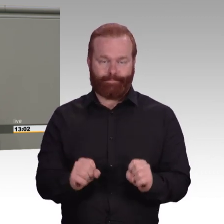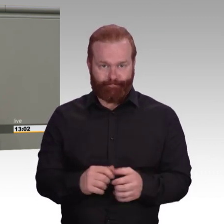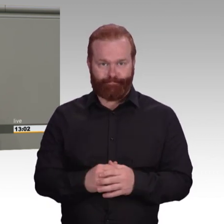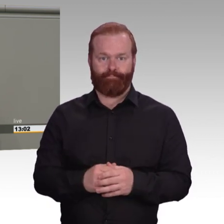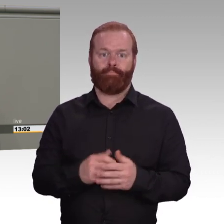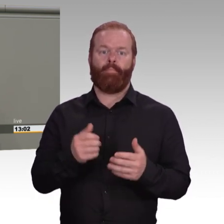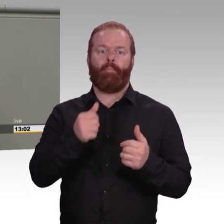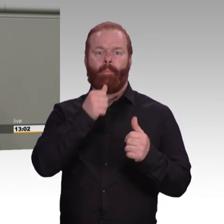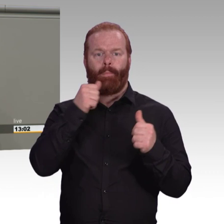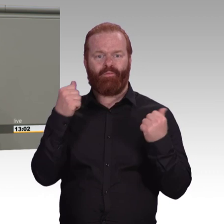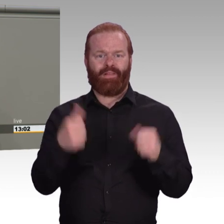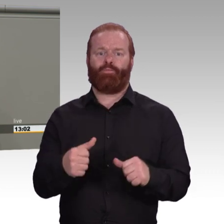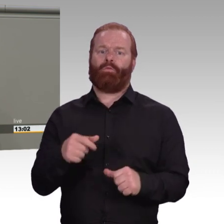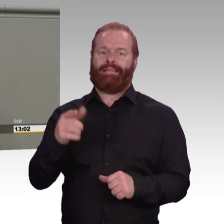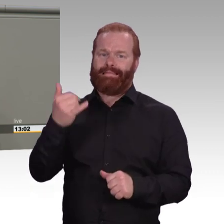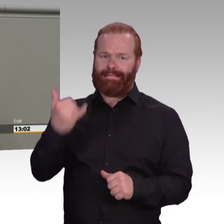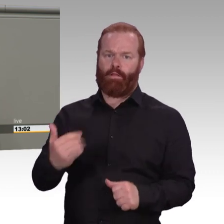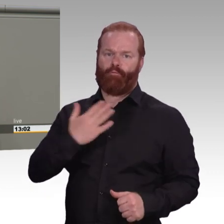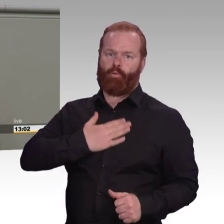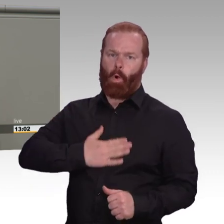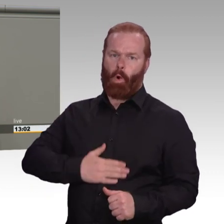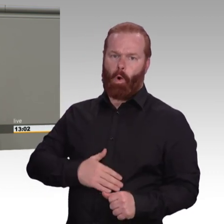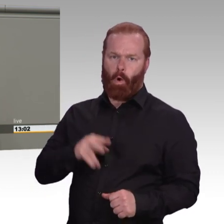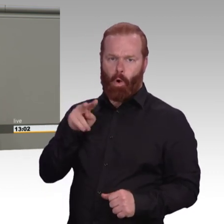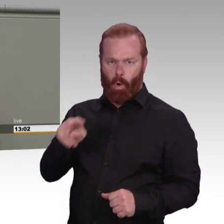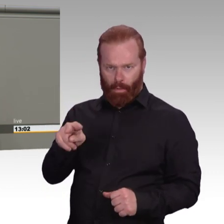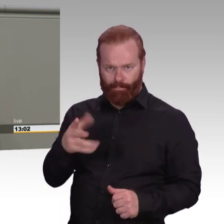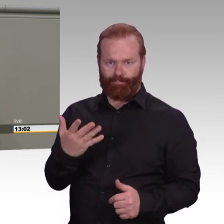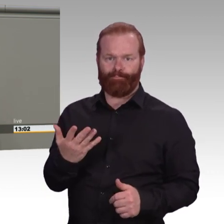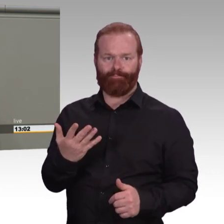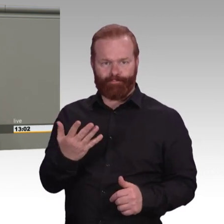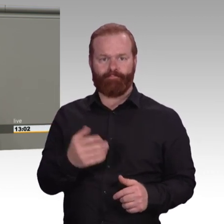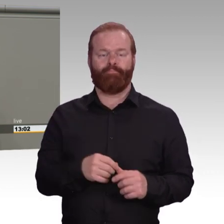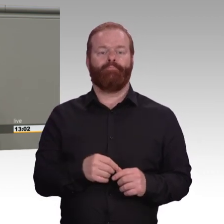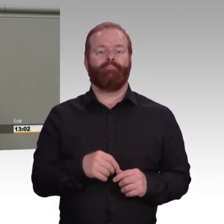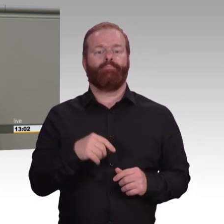sie vorrangig zu berücksichtigen. Und diese zentralen Rechte der UN-Kinderrechtskonvention